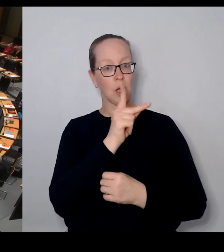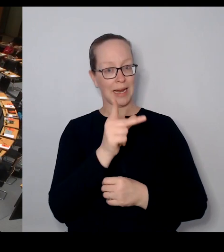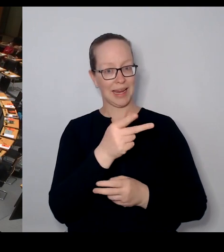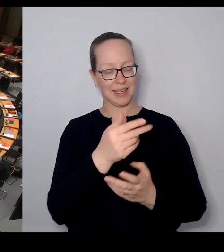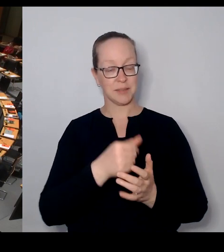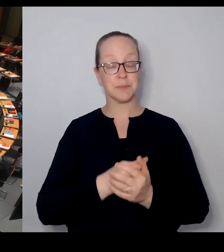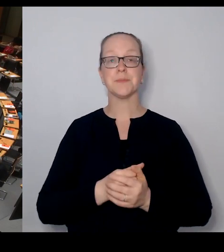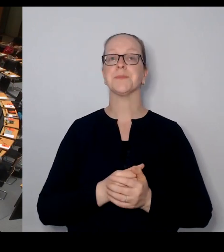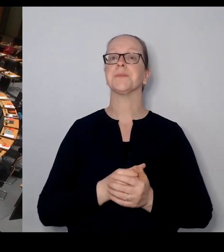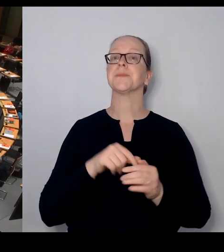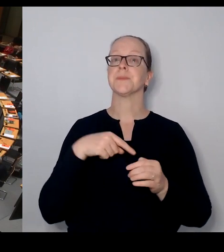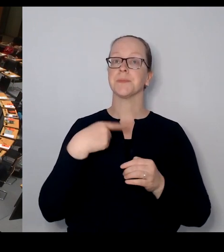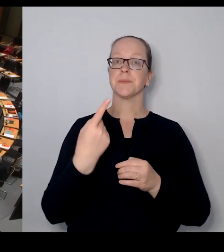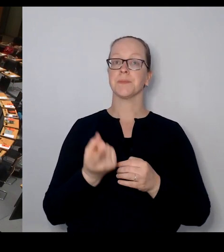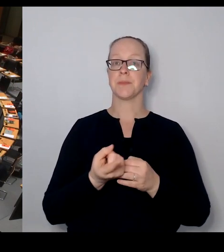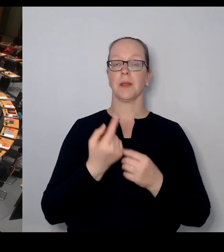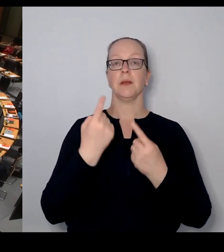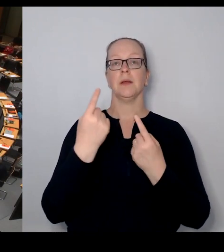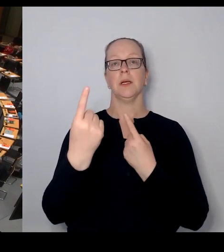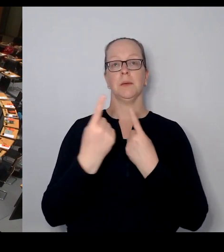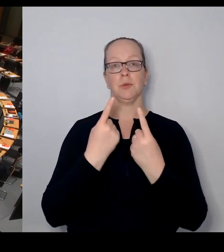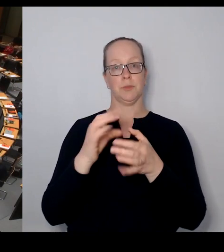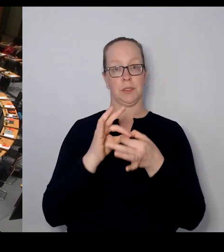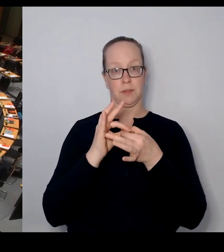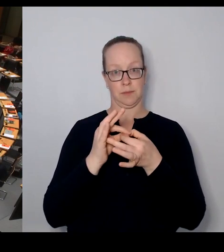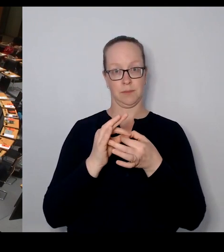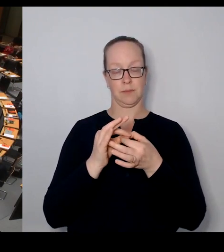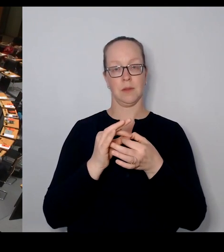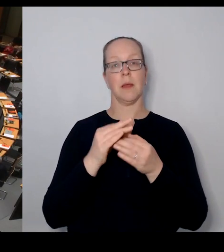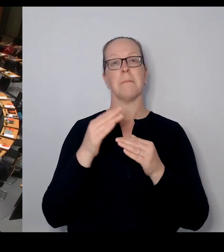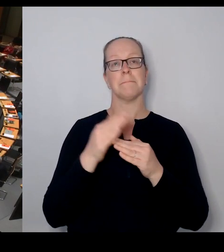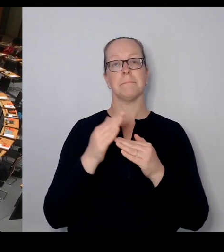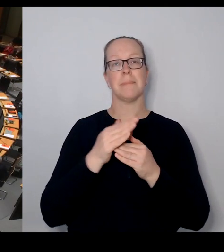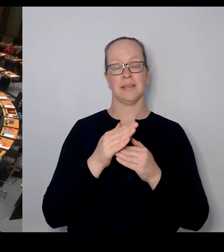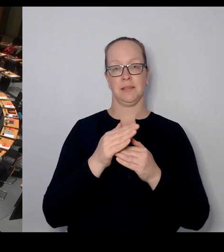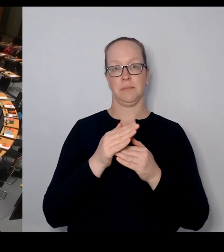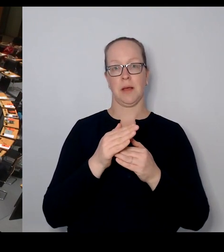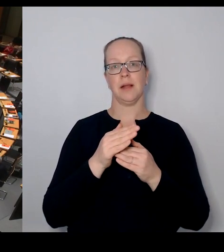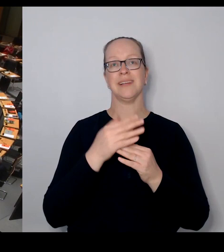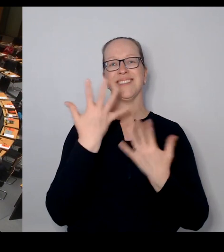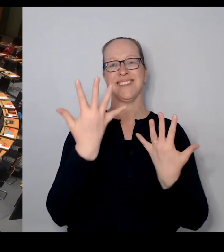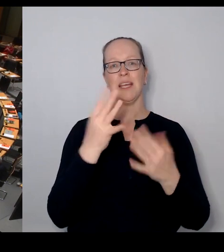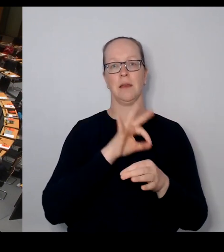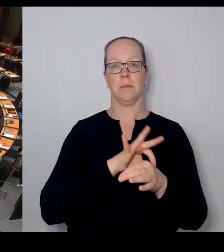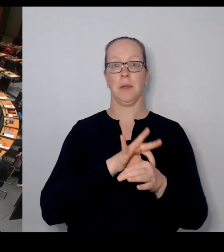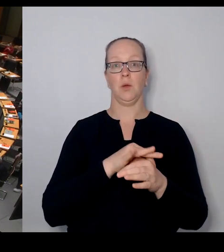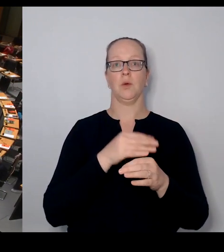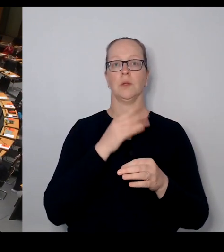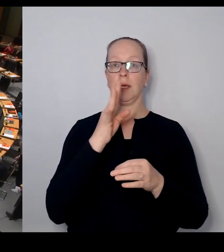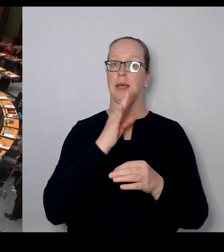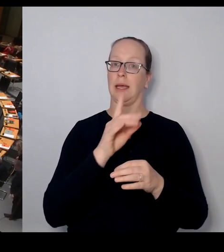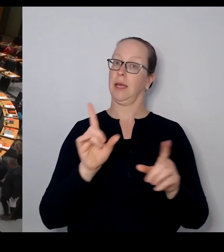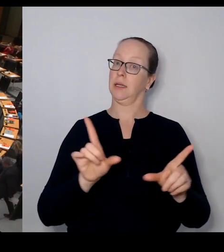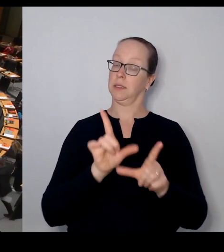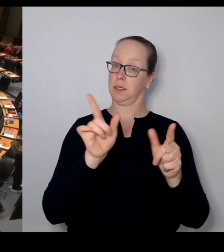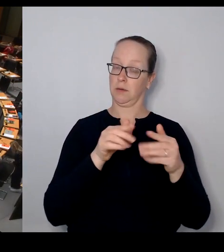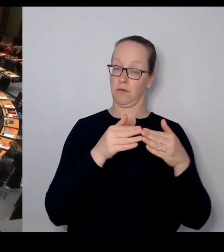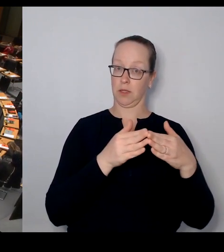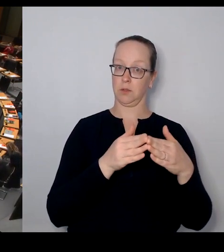zehn Minuten pro Fraktion. Es beginnt die Fraktion der CDU. Bitte schön, Herr Kollege Goiny Sie haben das Wort.